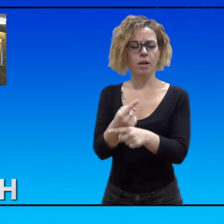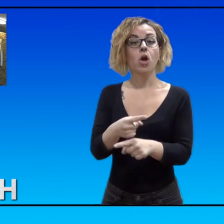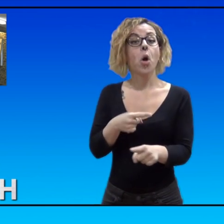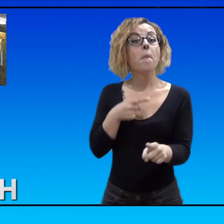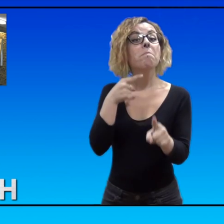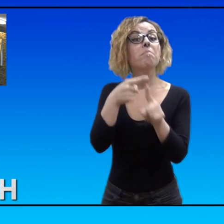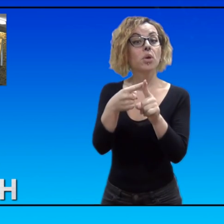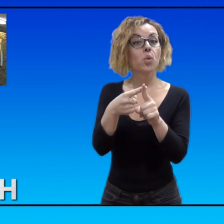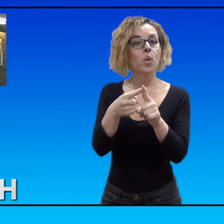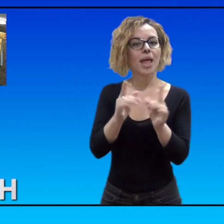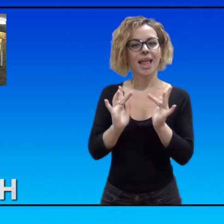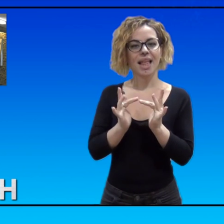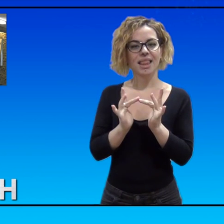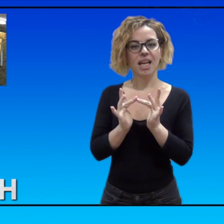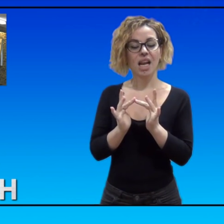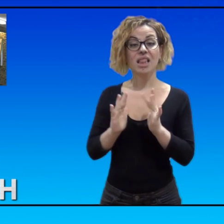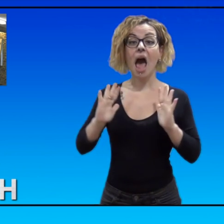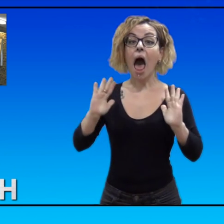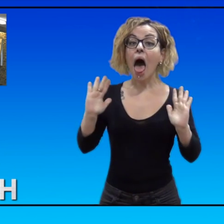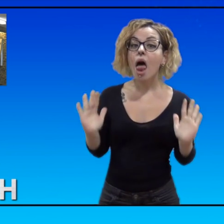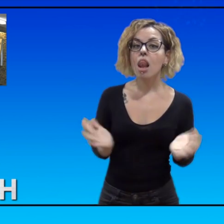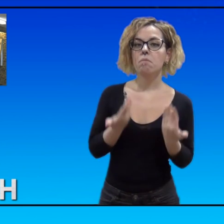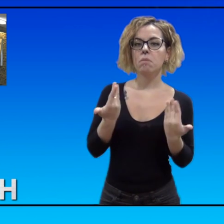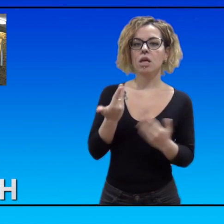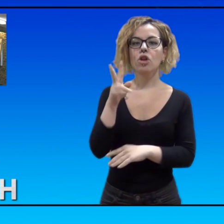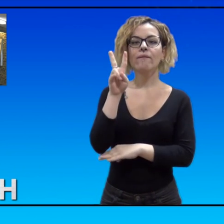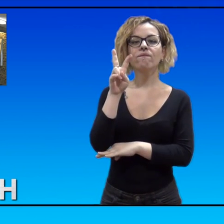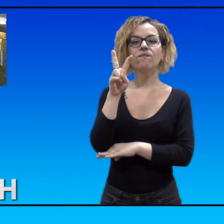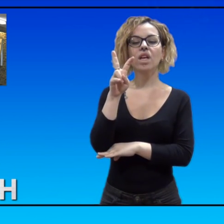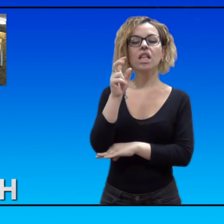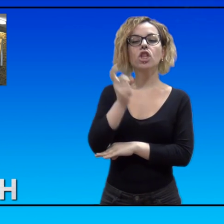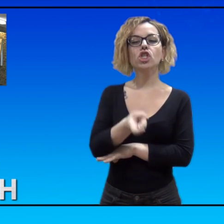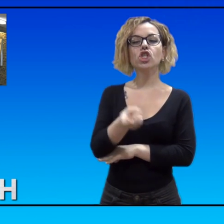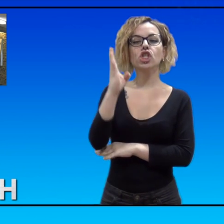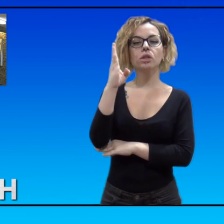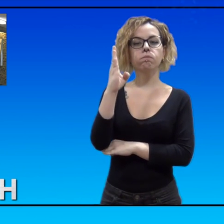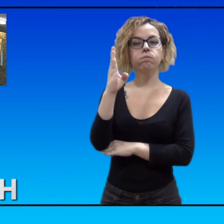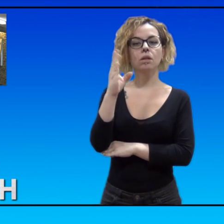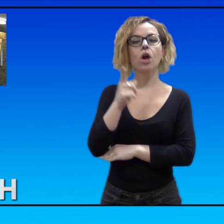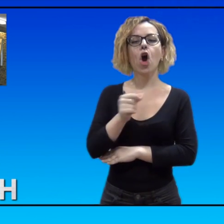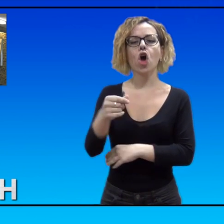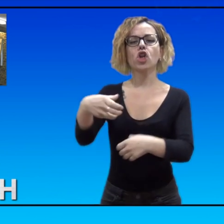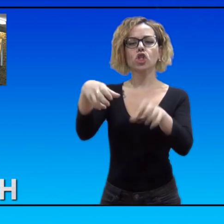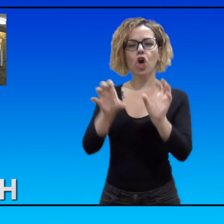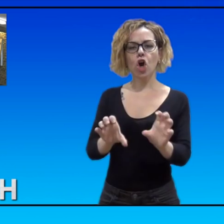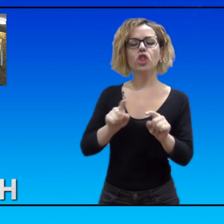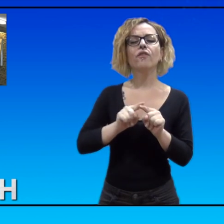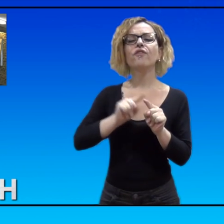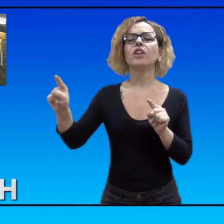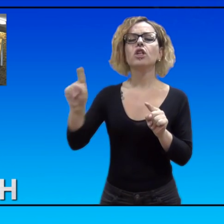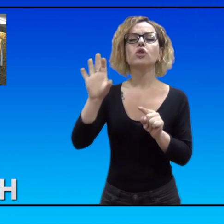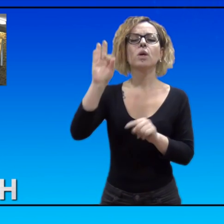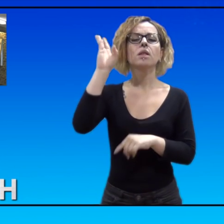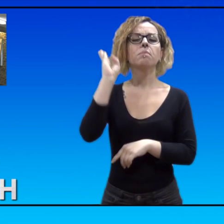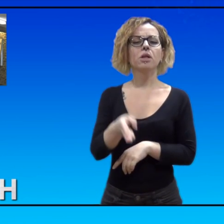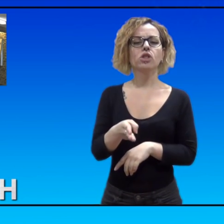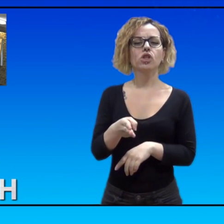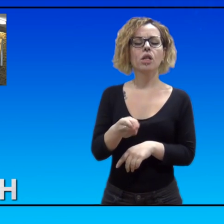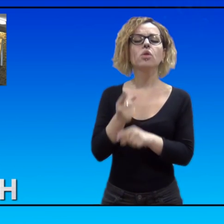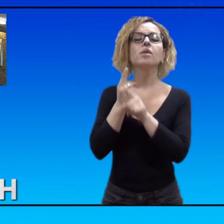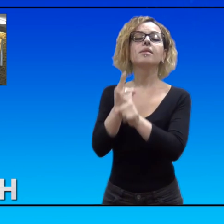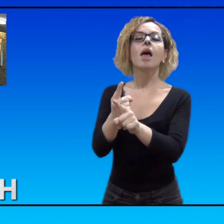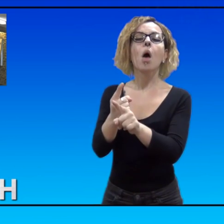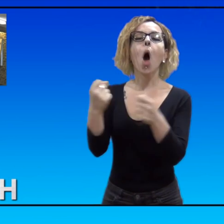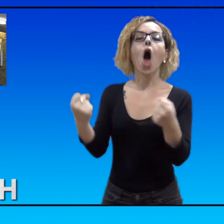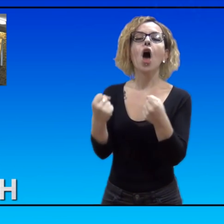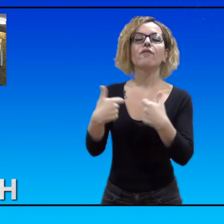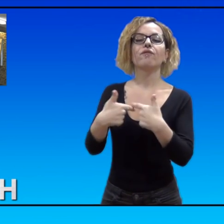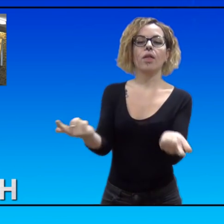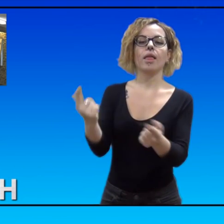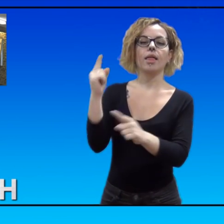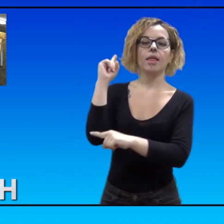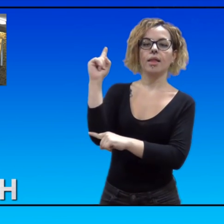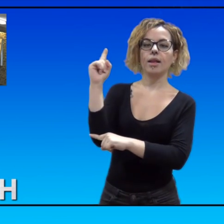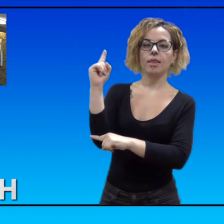sarà garantito un volume di traffico dati pari ad almeno 20 Gb, con uno sconto fino al 50% a seconda delle offerte sul mercato.